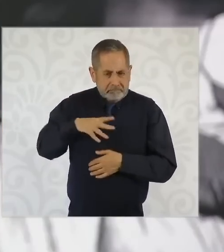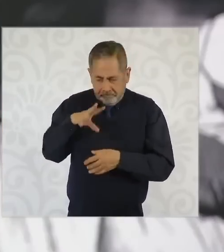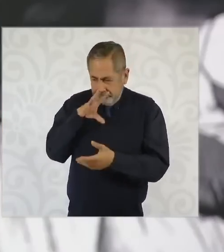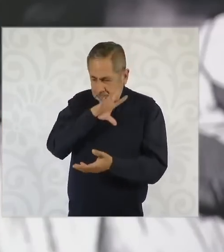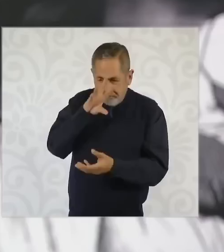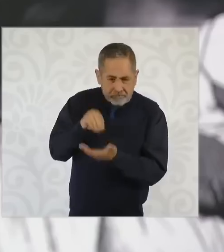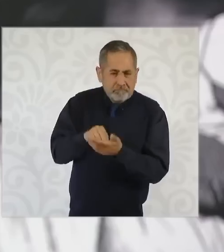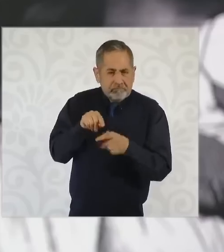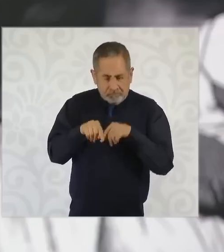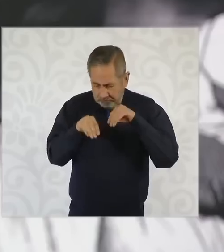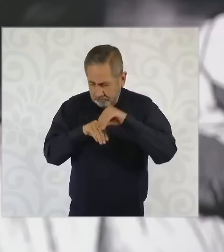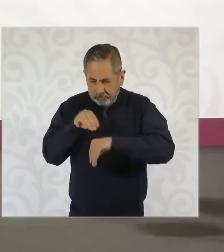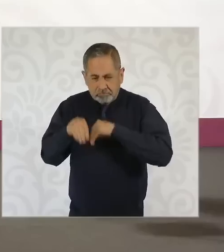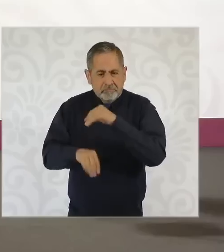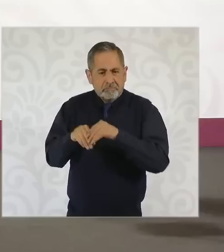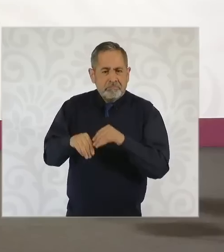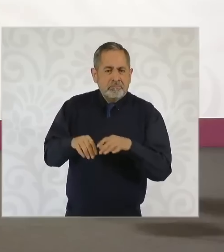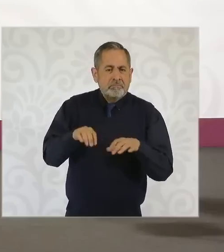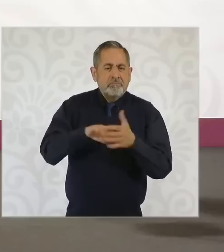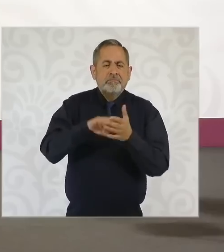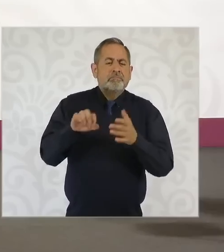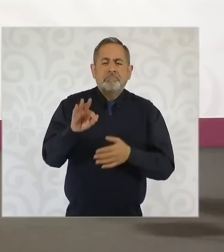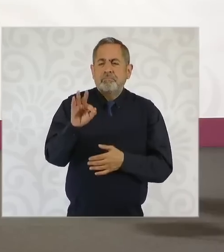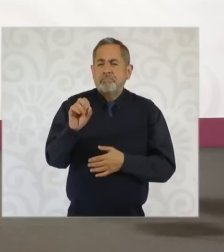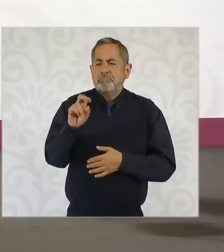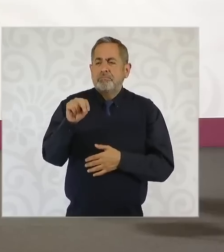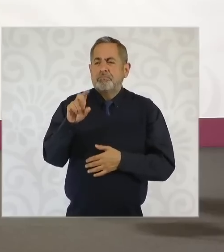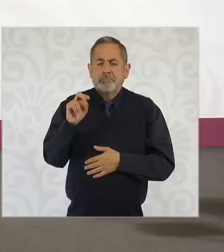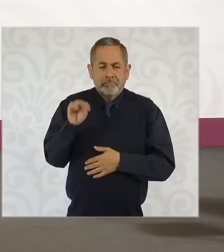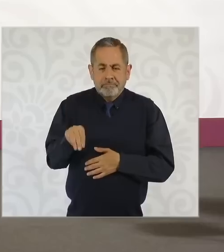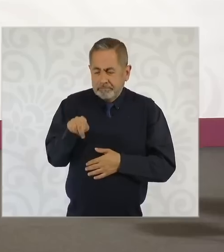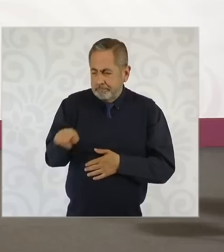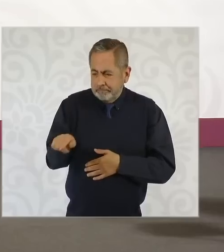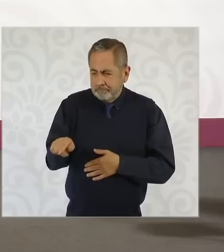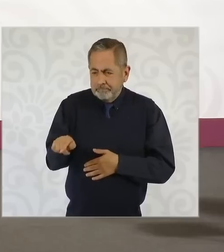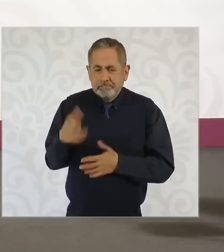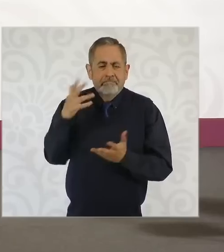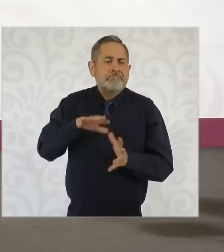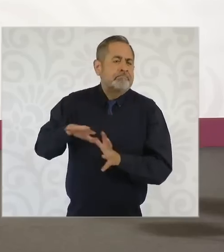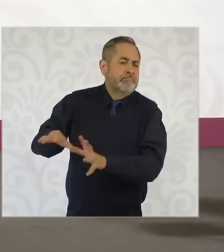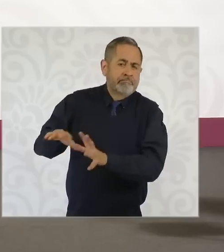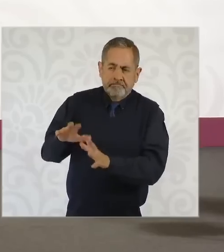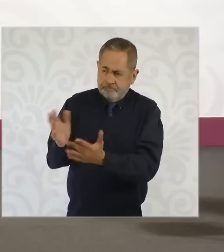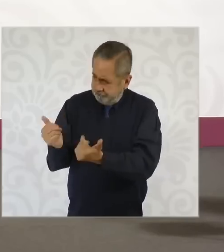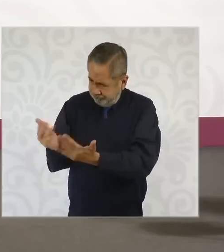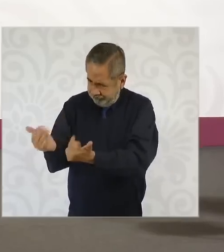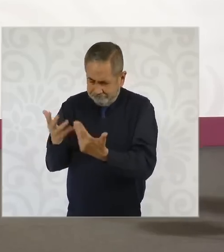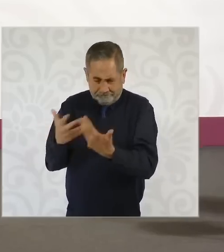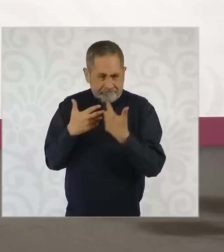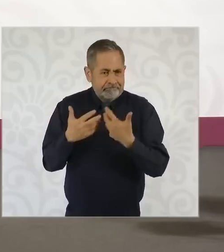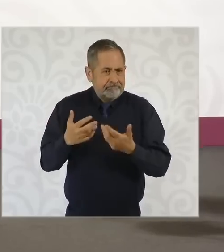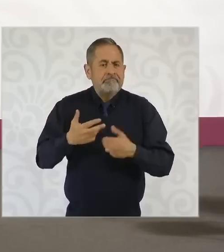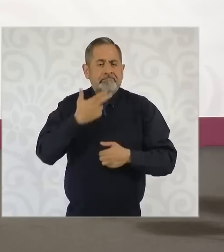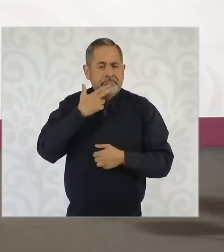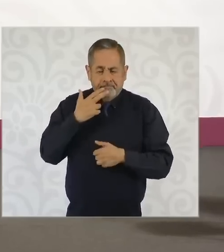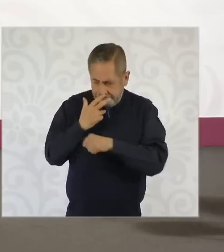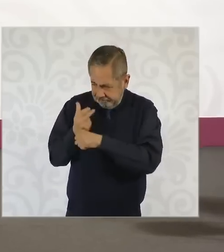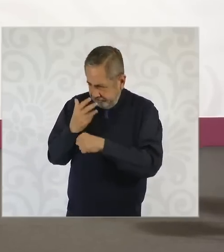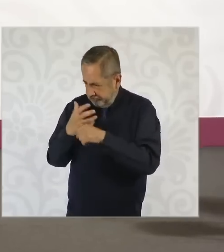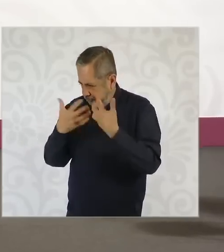algunos equipos del fonden por ahí este arrumbados eh Y queremos recuperar esa capacidad de ejecución